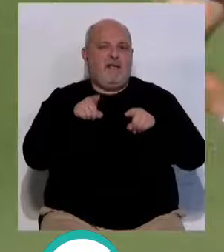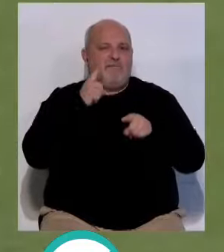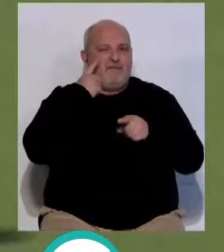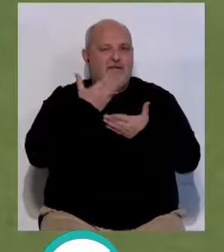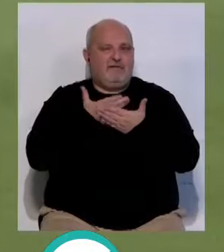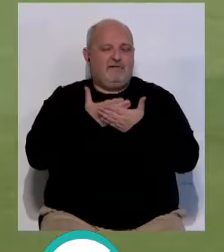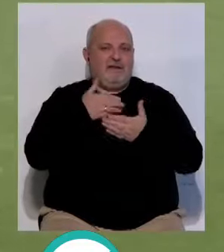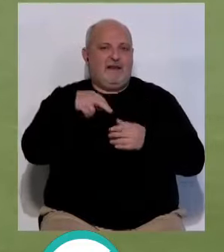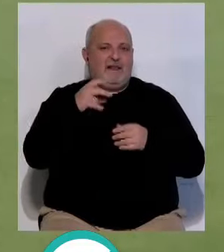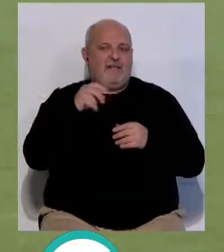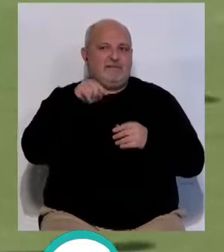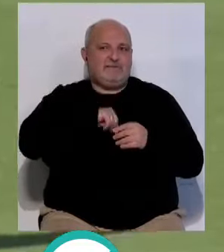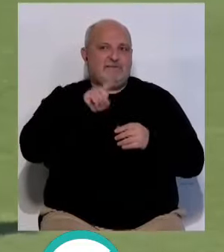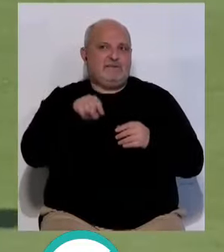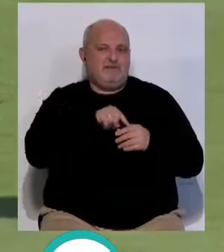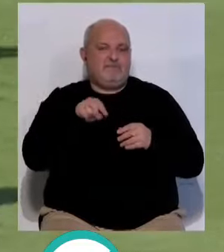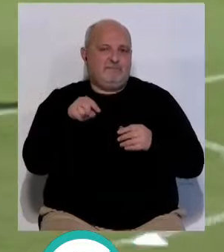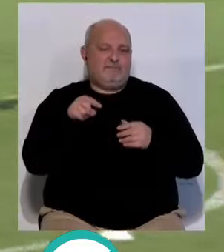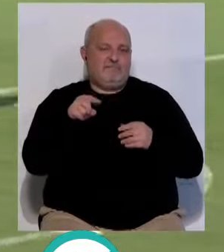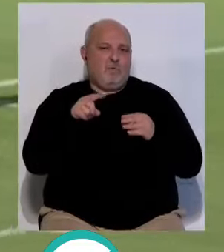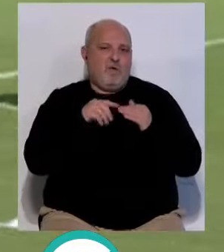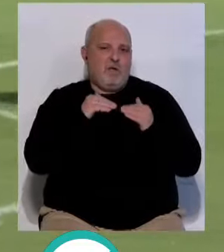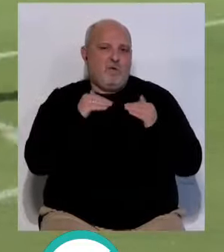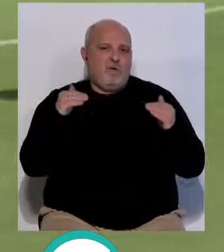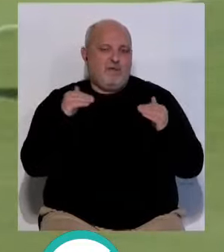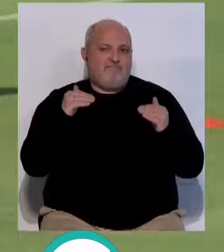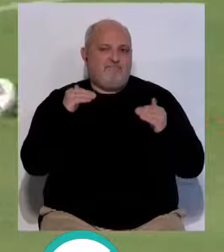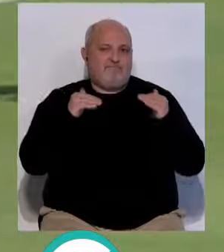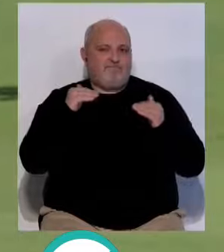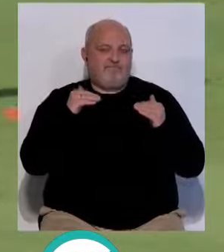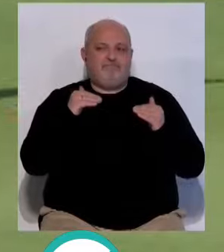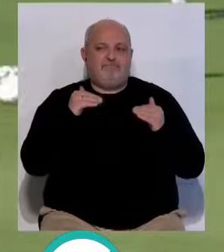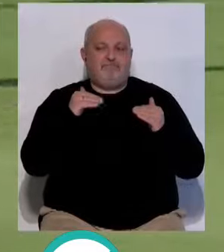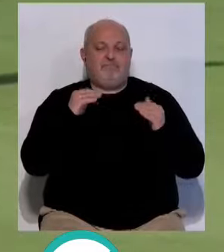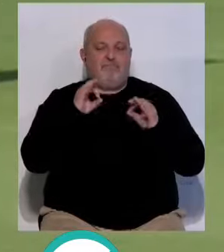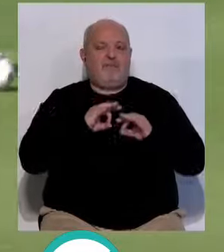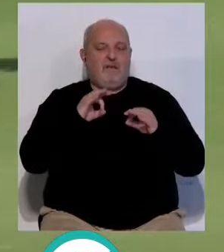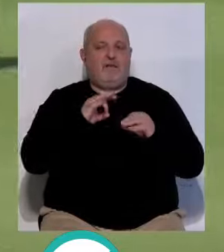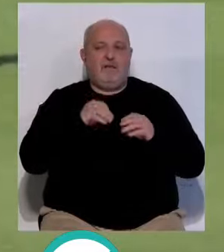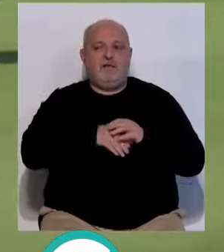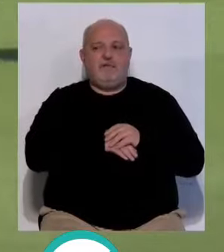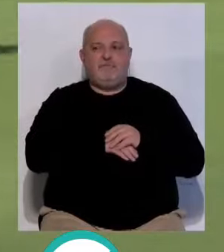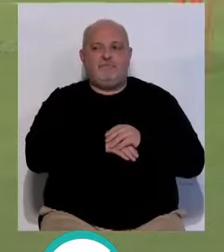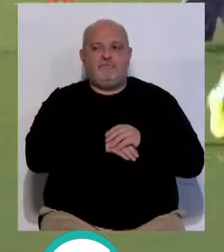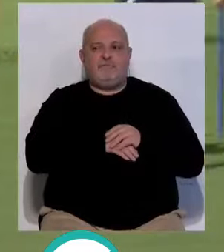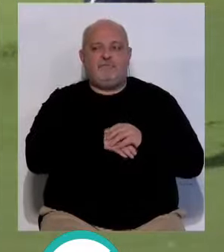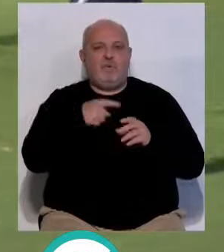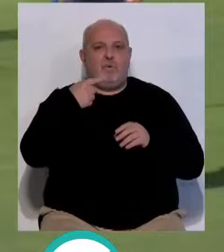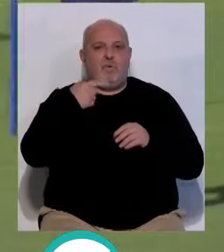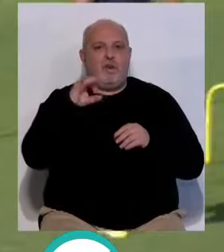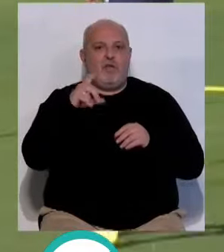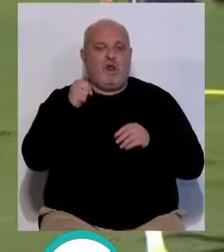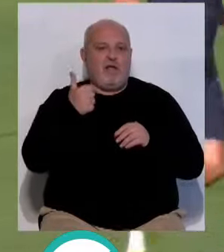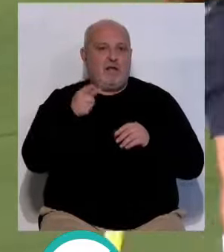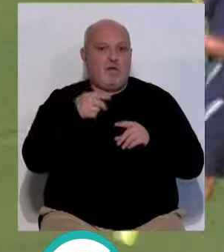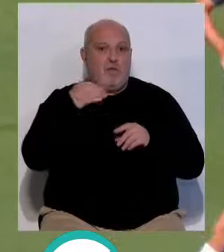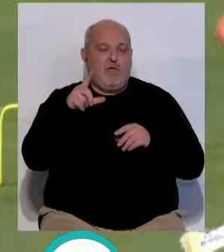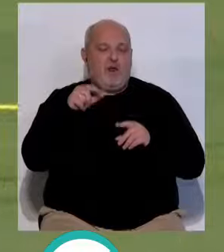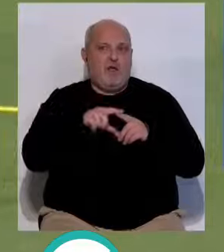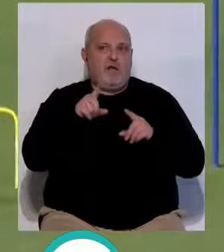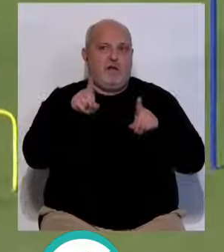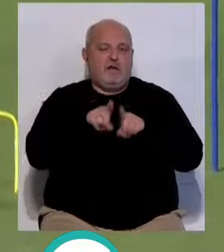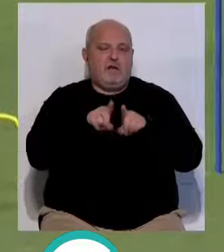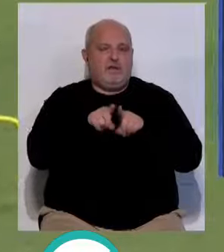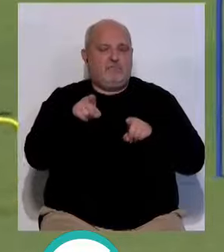es totalmente una cosa como no está la escaleta lo puedo decir ser Guardiola ser Guardiola viendo